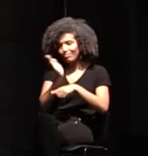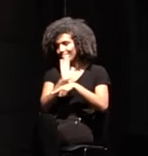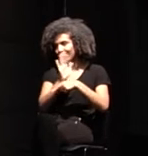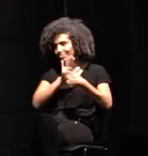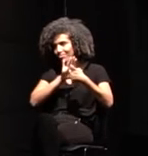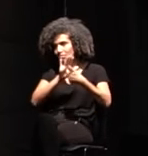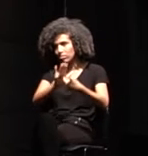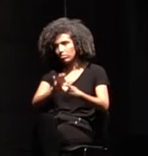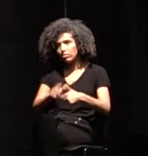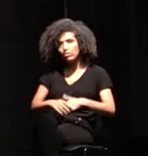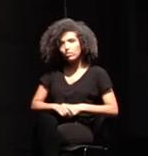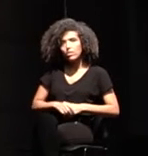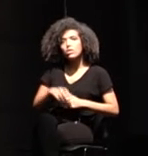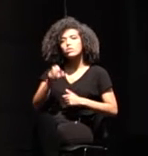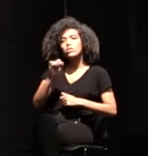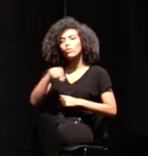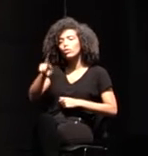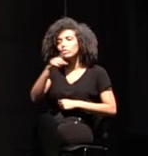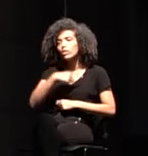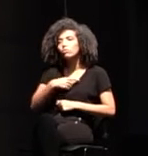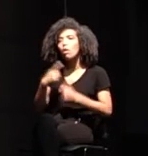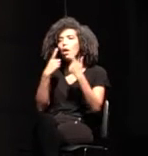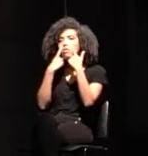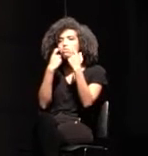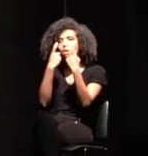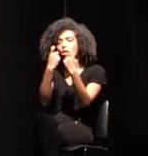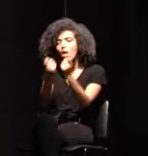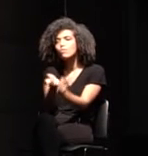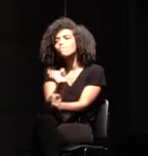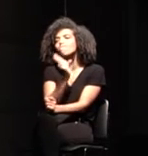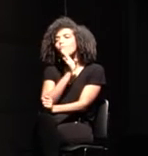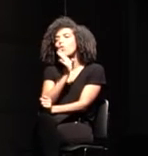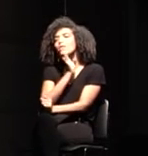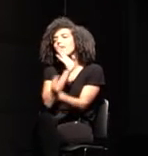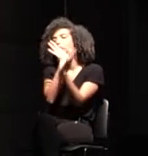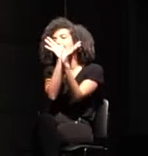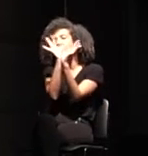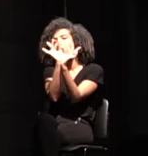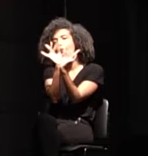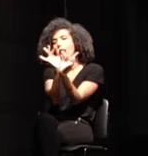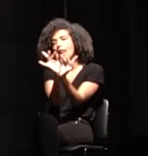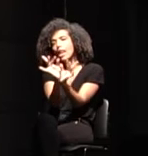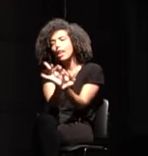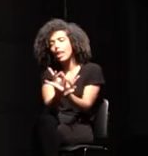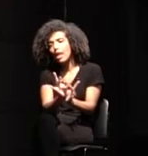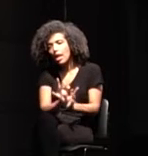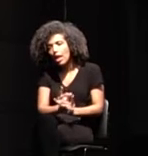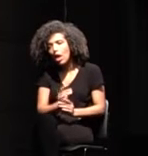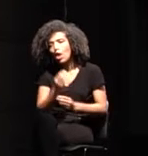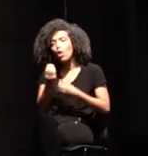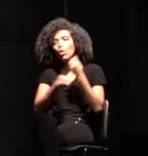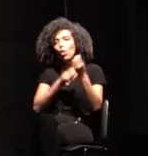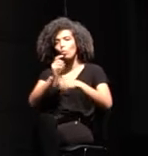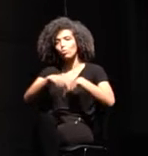Para quem tiver mais interesse em conhecer mais o pensamento da Cecilia Mangini,